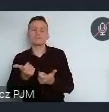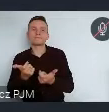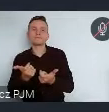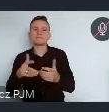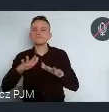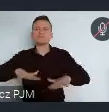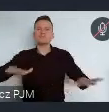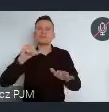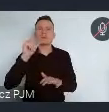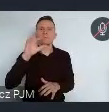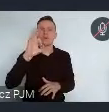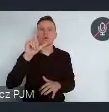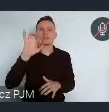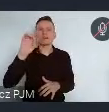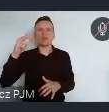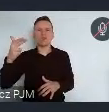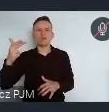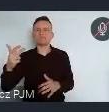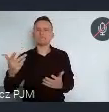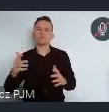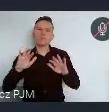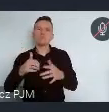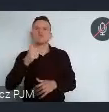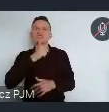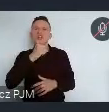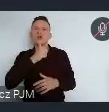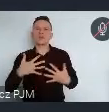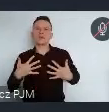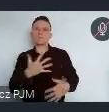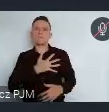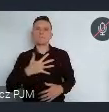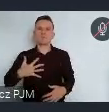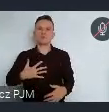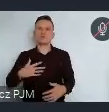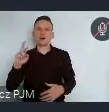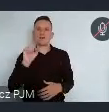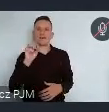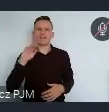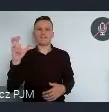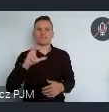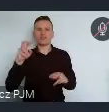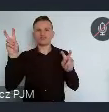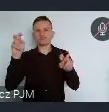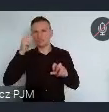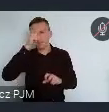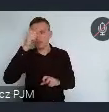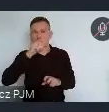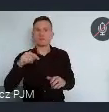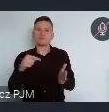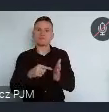czyli takie zielone płuca Rawicza. Wiele środków będzie tam zainwestowanych,